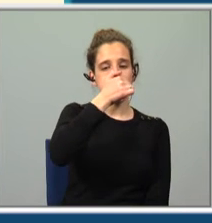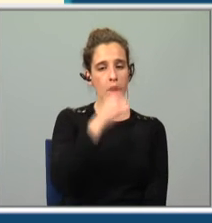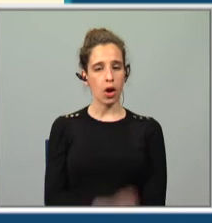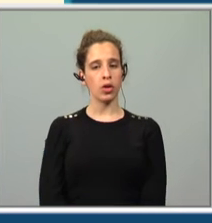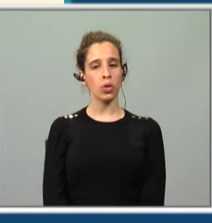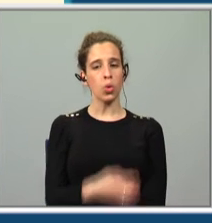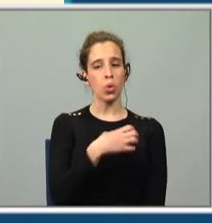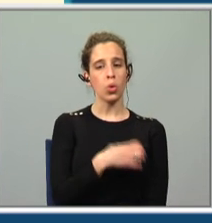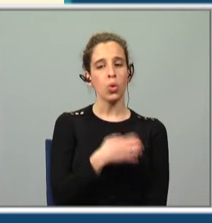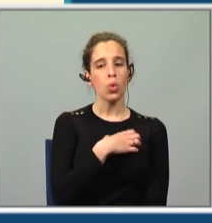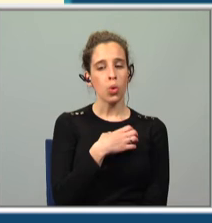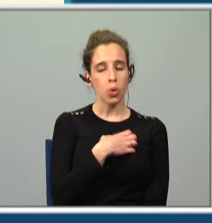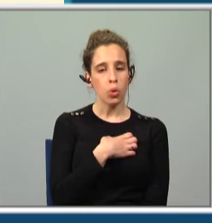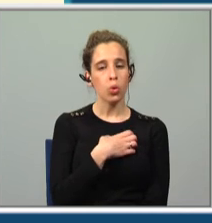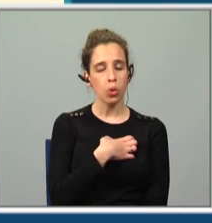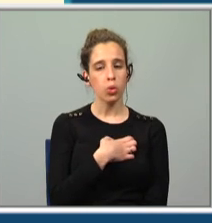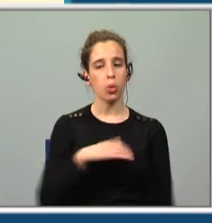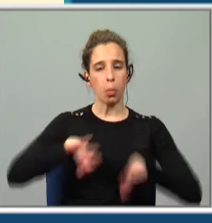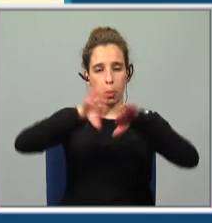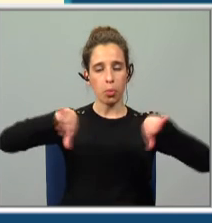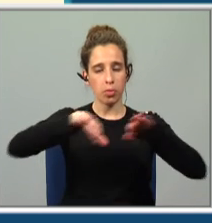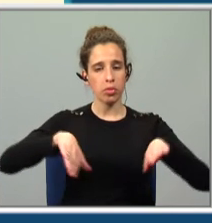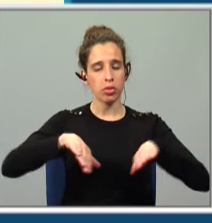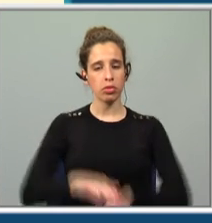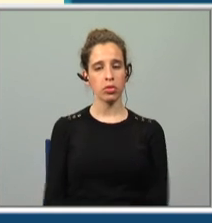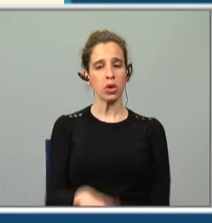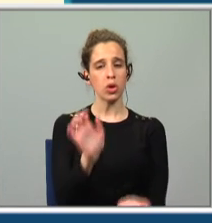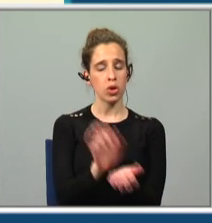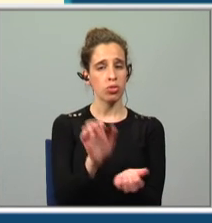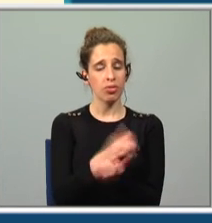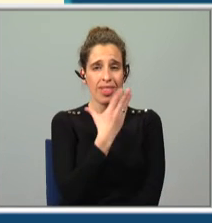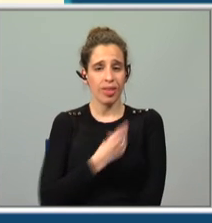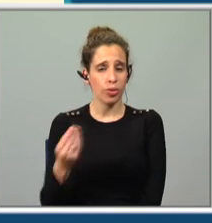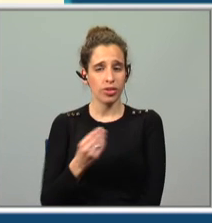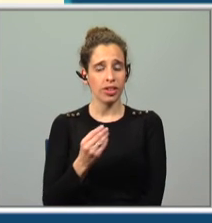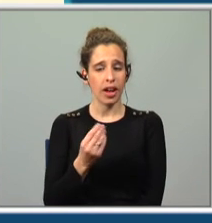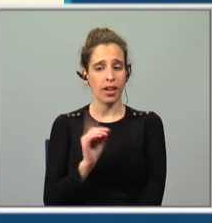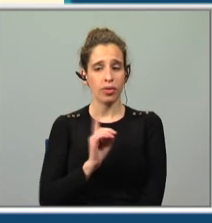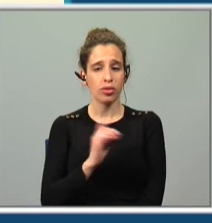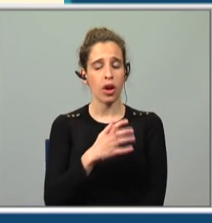de natação este pequeno crocodilo não gostava do clube de natação o que eu 游泳這條小鱷魚不會我喜歡游泳俱樂部